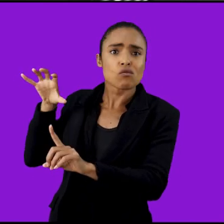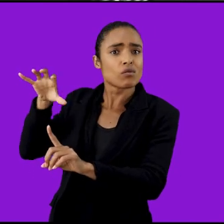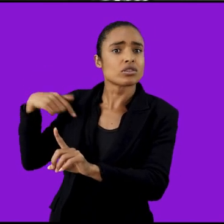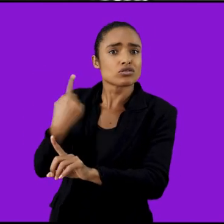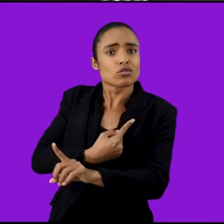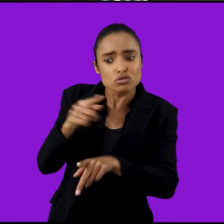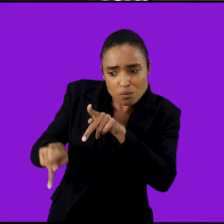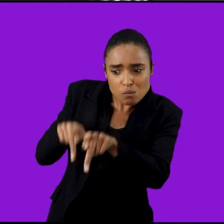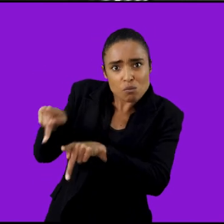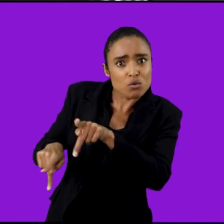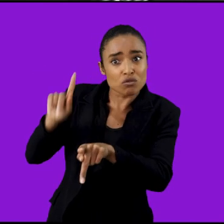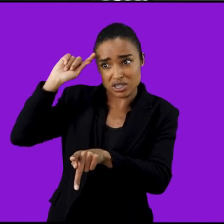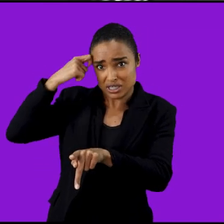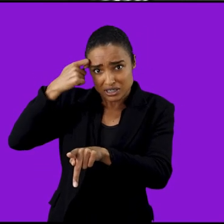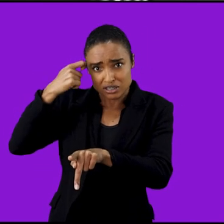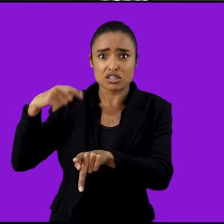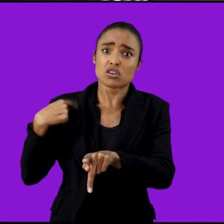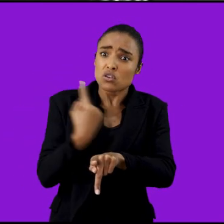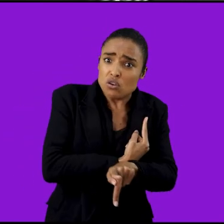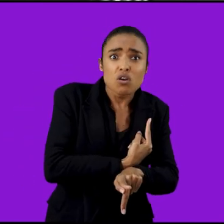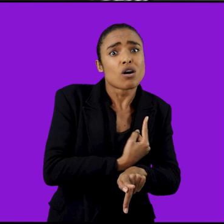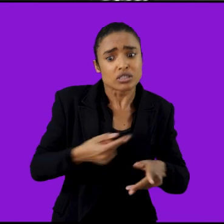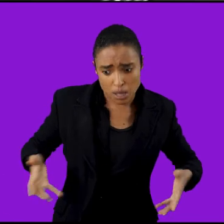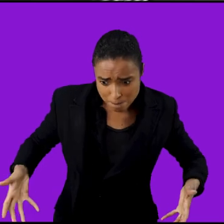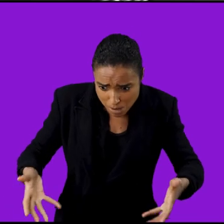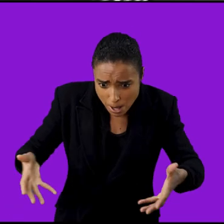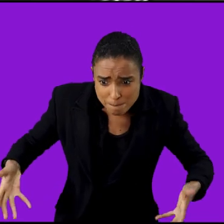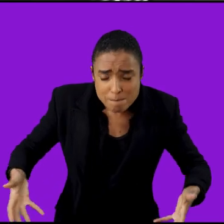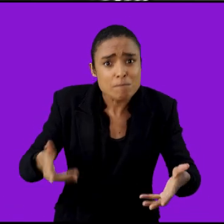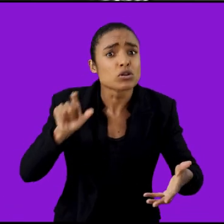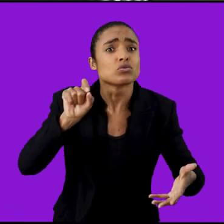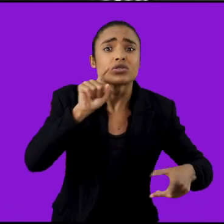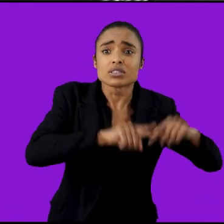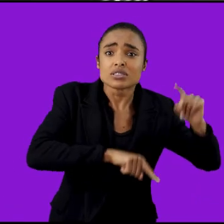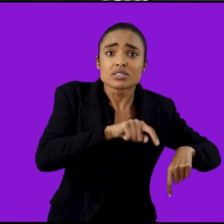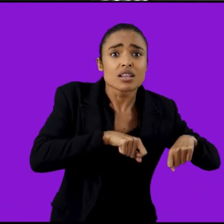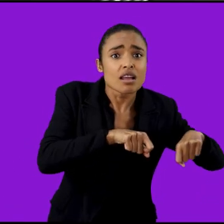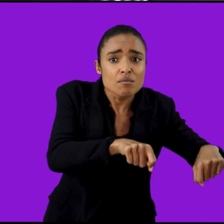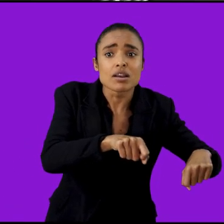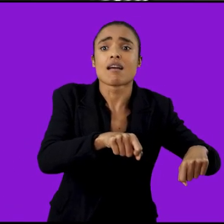Teve influência imagina… as feiras, os mercados… o que seria se não fosse as feiras e os mercados africanos… É…